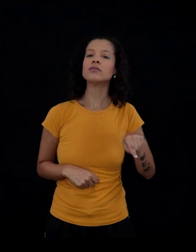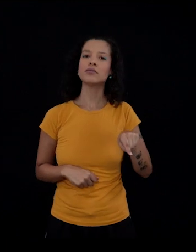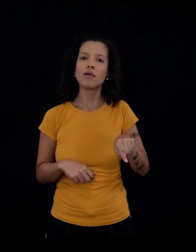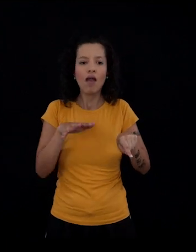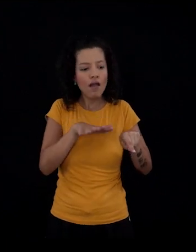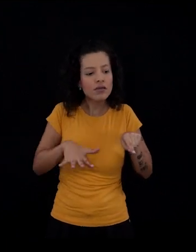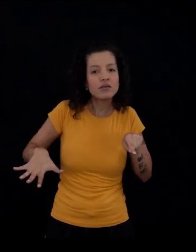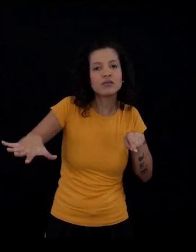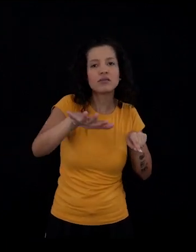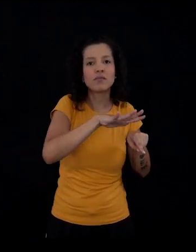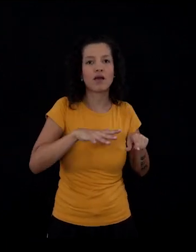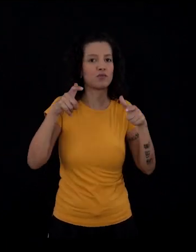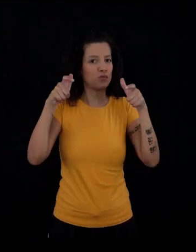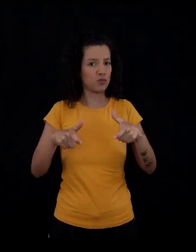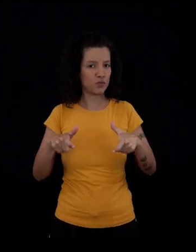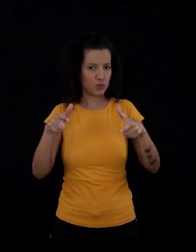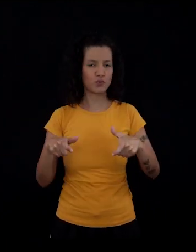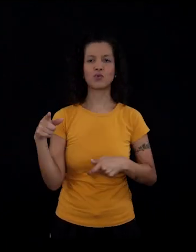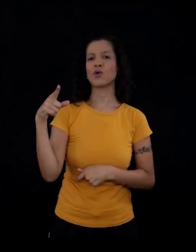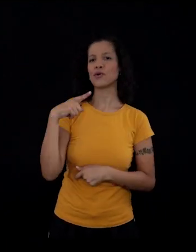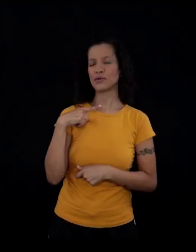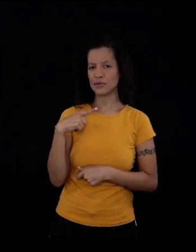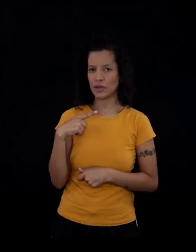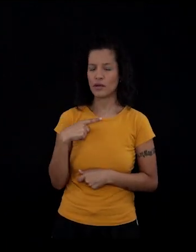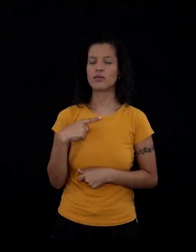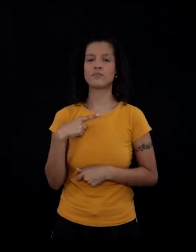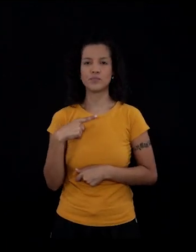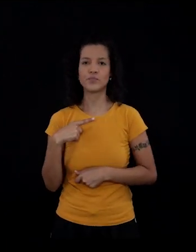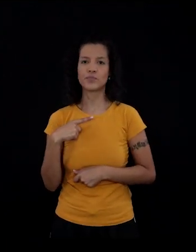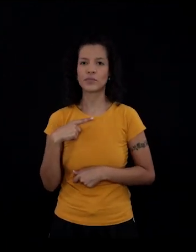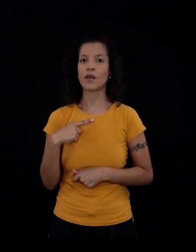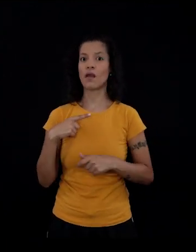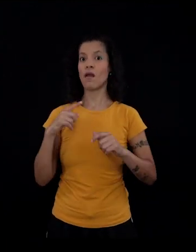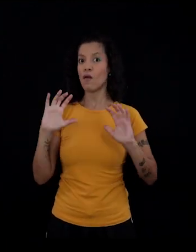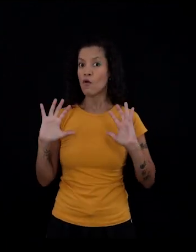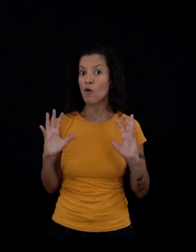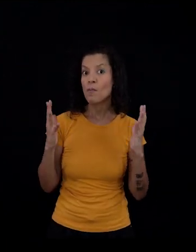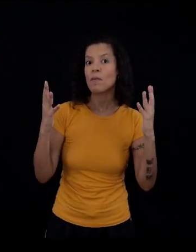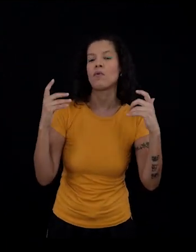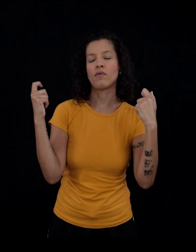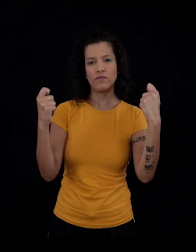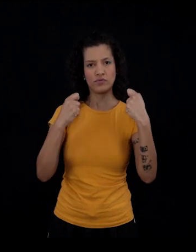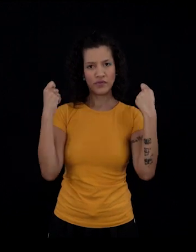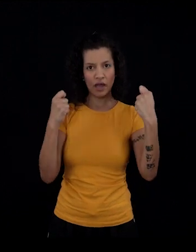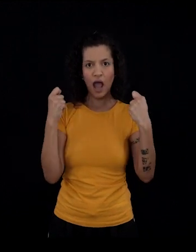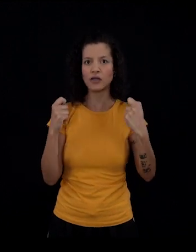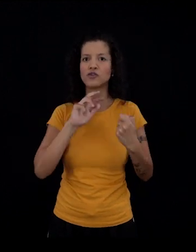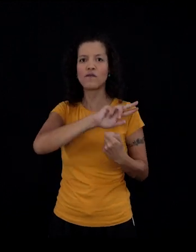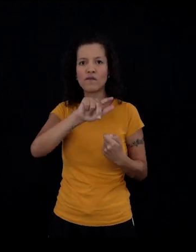Aqui a gente está num espaço onde acontece... comemora festividade de santos